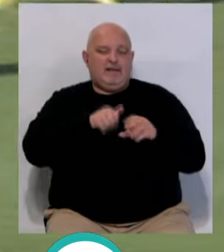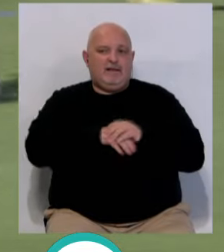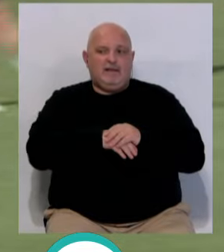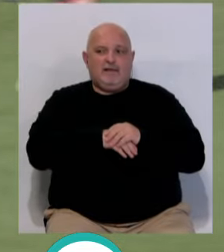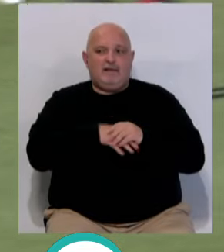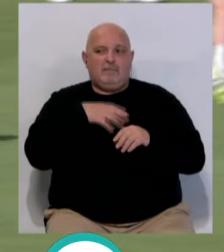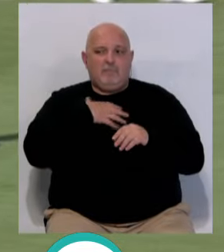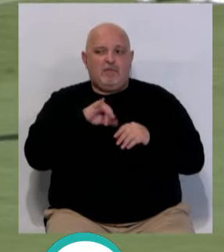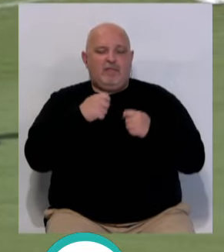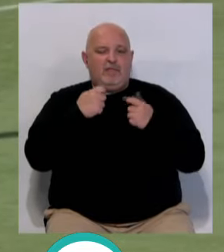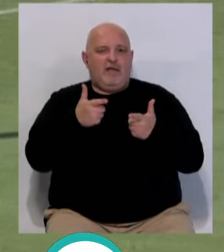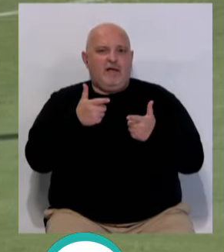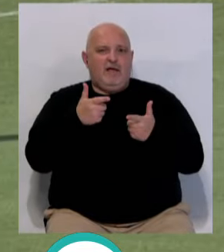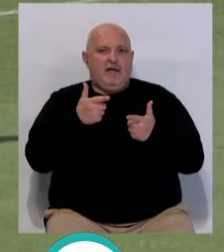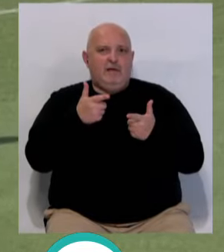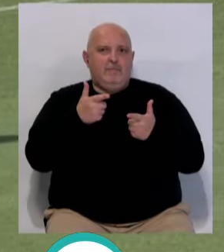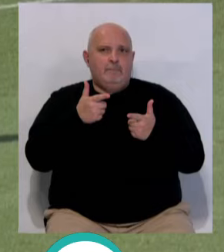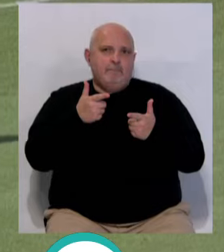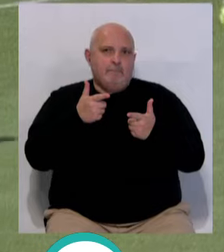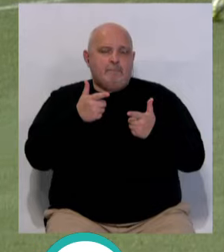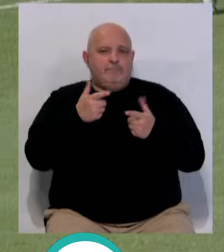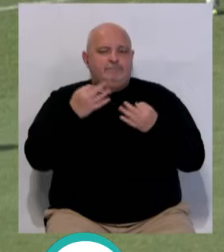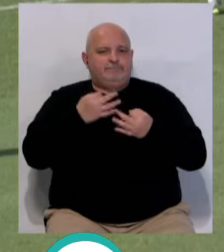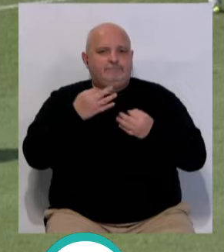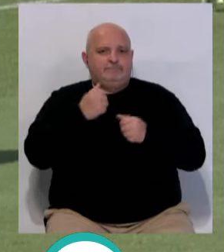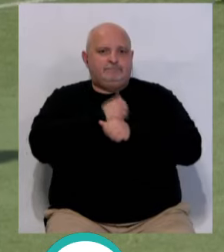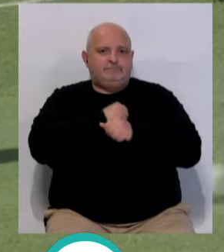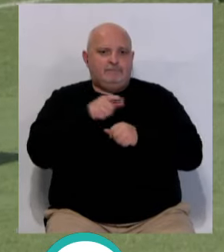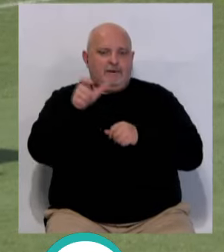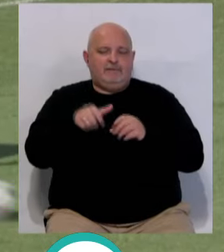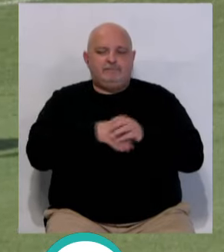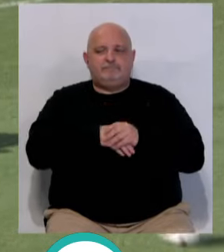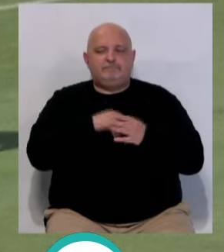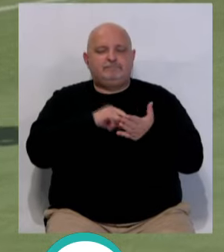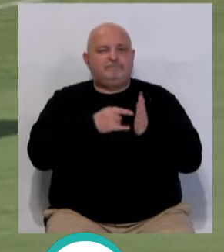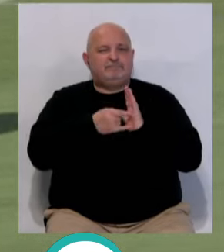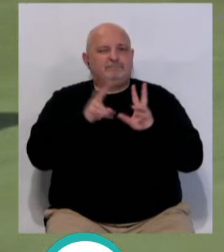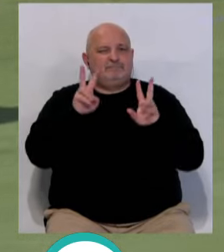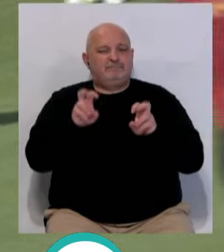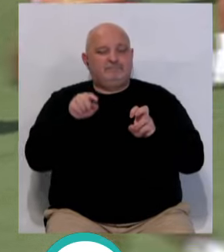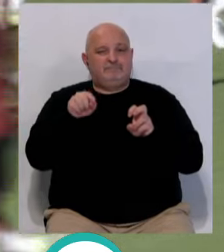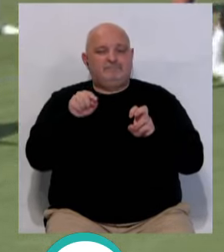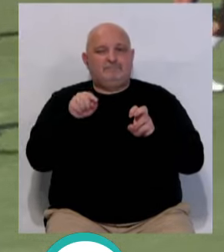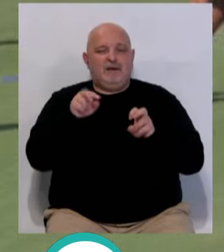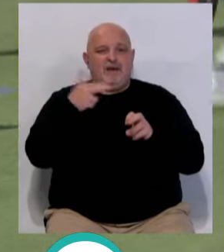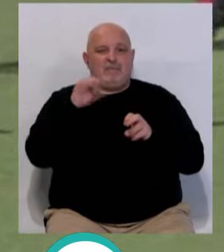pueda dar no lo que verdaderamente esperamos de él el danificado en este sentido es kiris Ramos